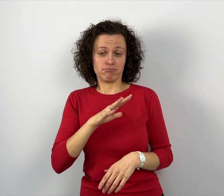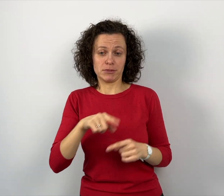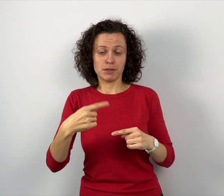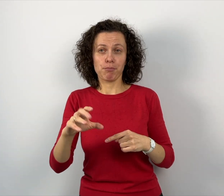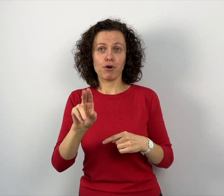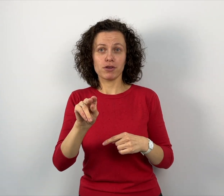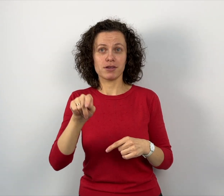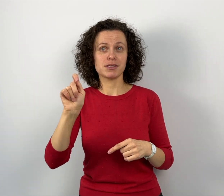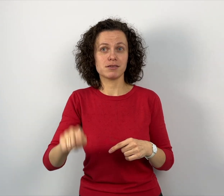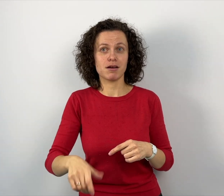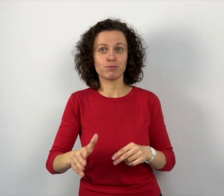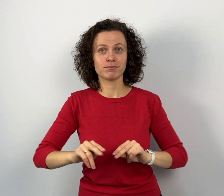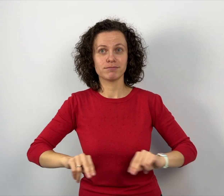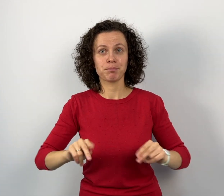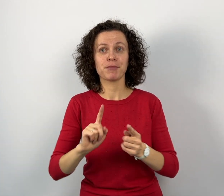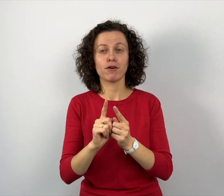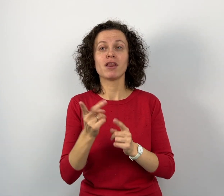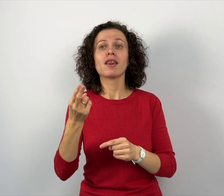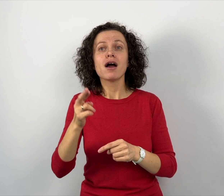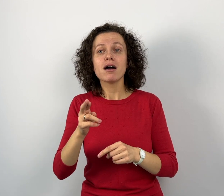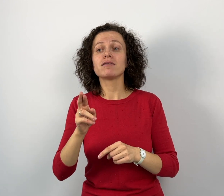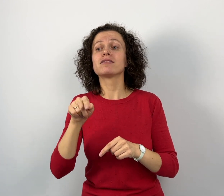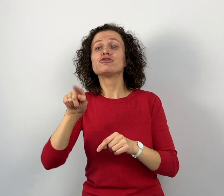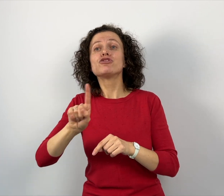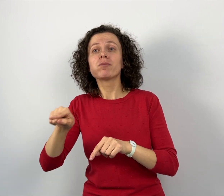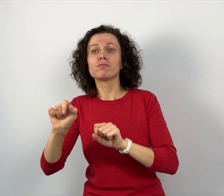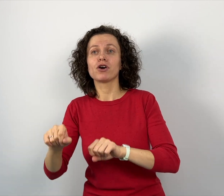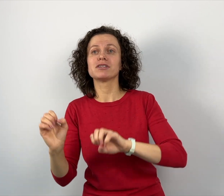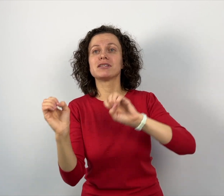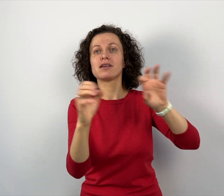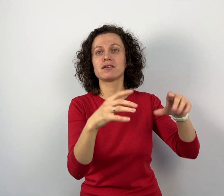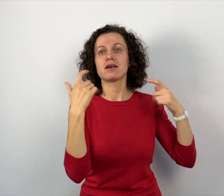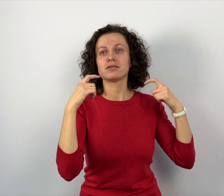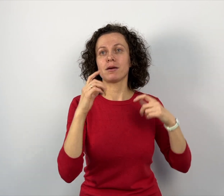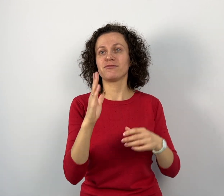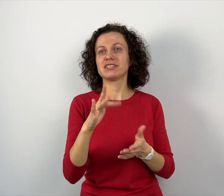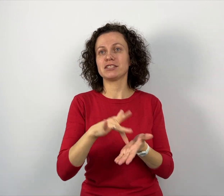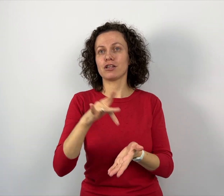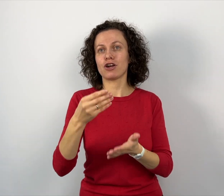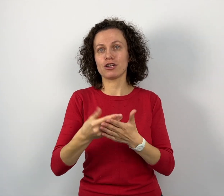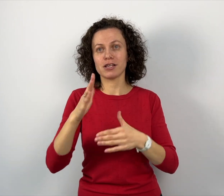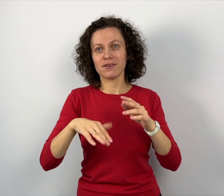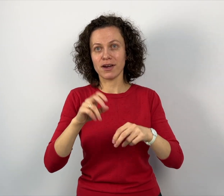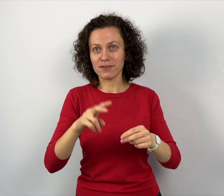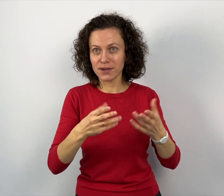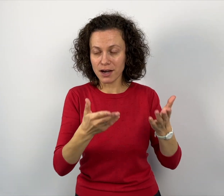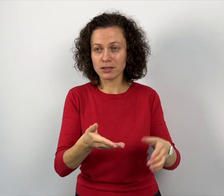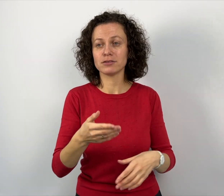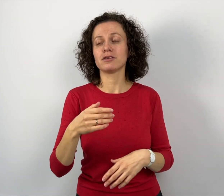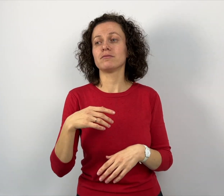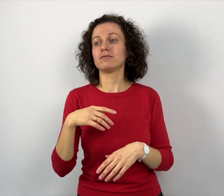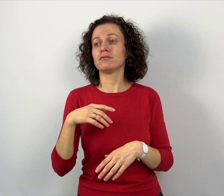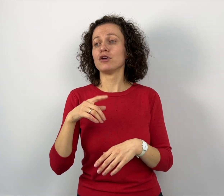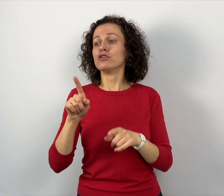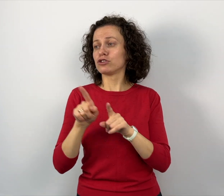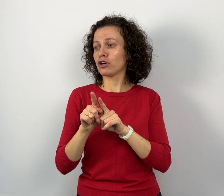С понедельника начнется обучение переводчиков (подготовка к сдаче экзаменов в Центре оценки квалификации).